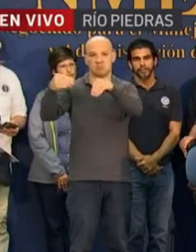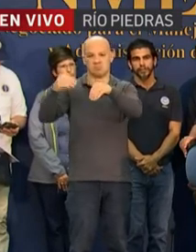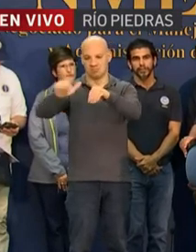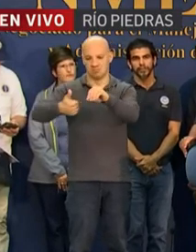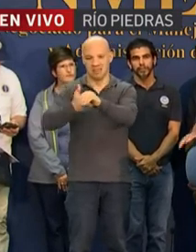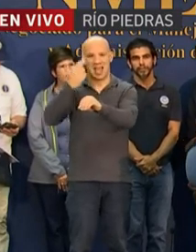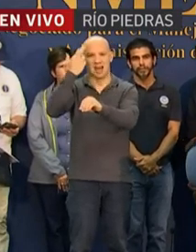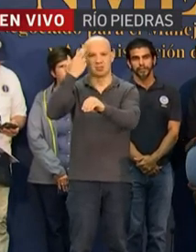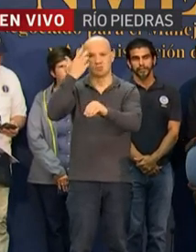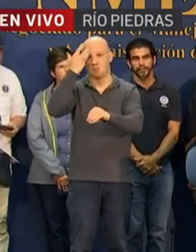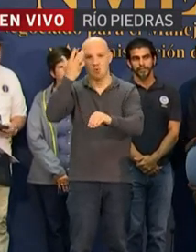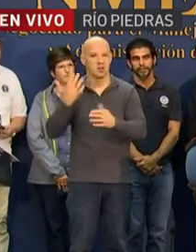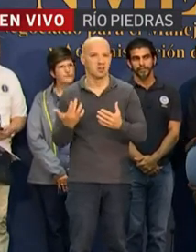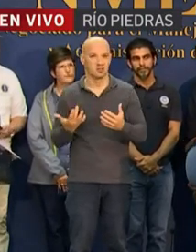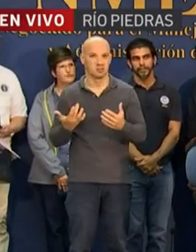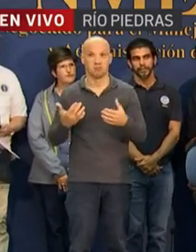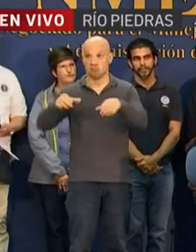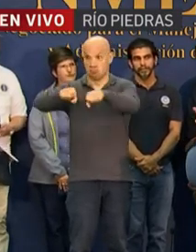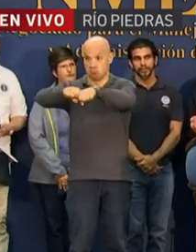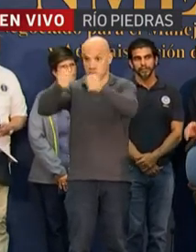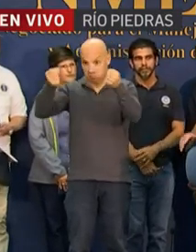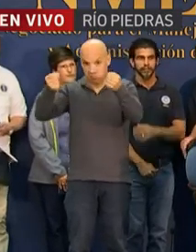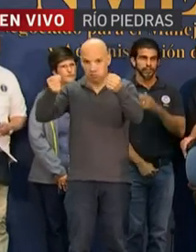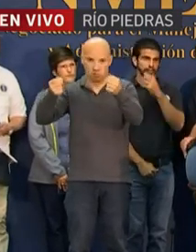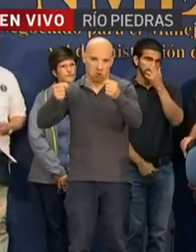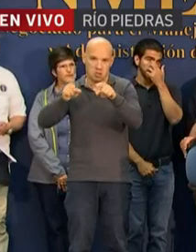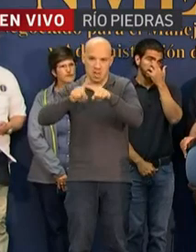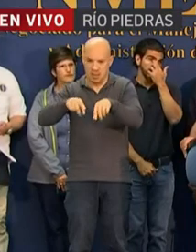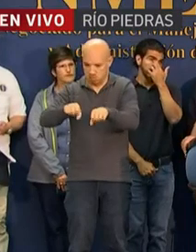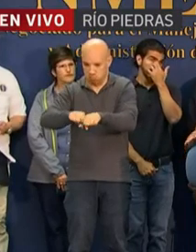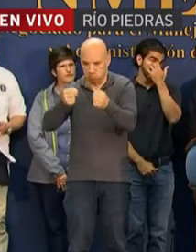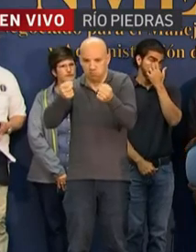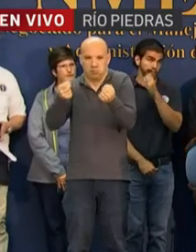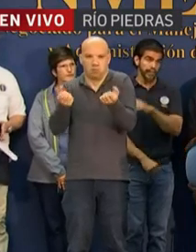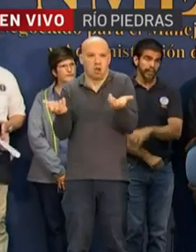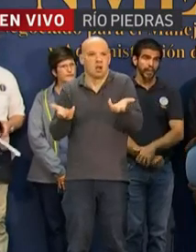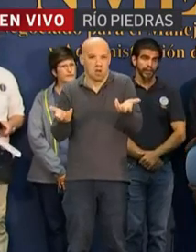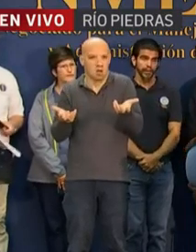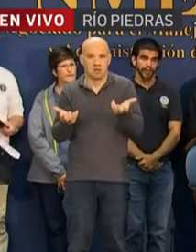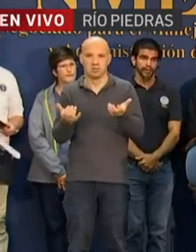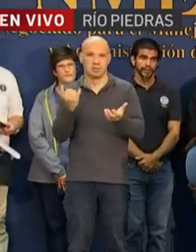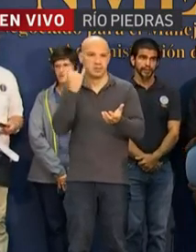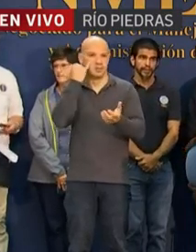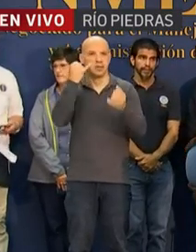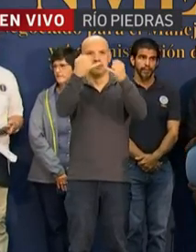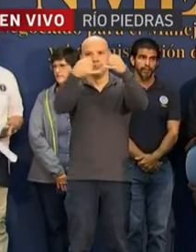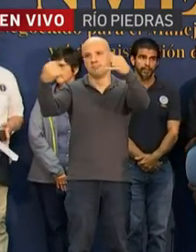TENDRÍAN RESTABLECIDO EL